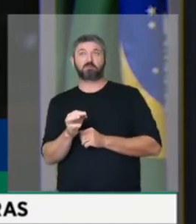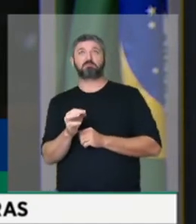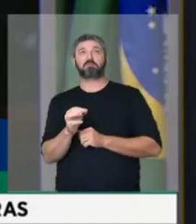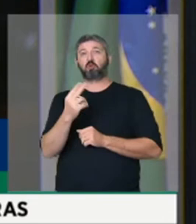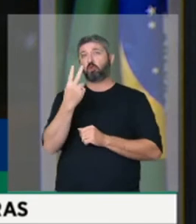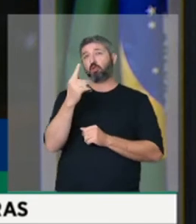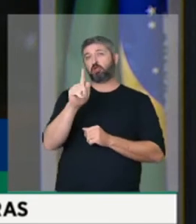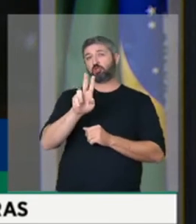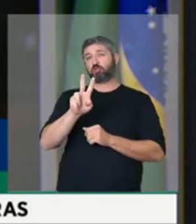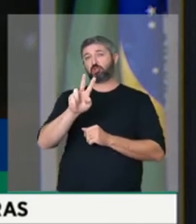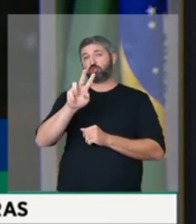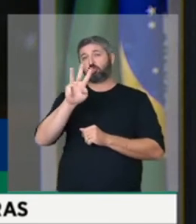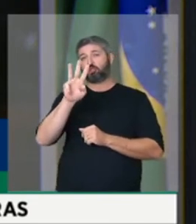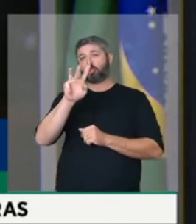PARA OS ESTADOS DO SUL QUE TÊM QUANDO CONTRATAREM